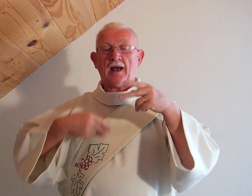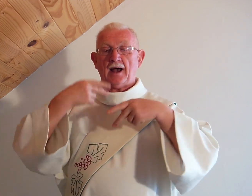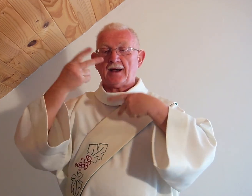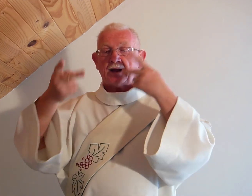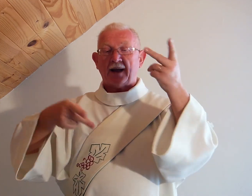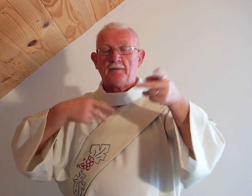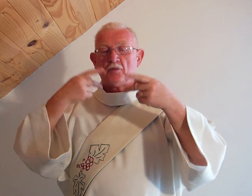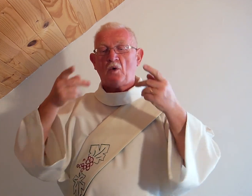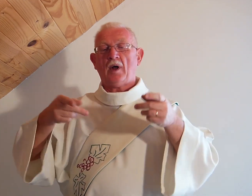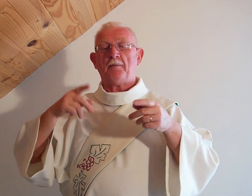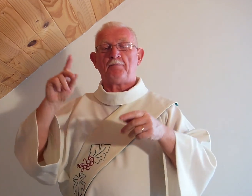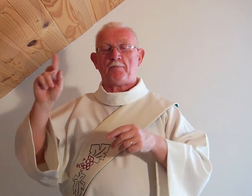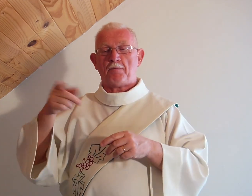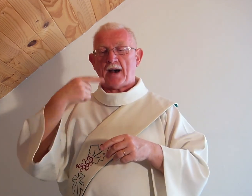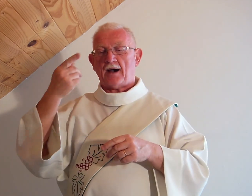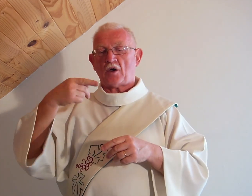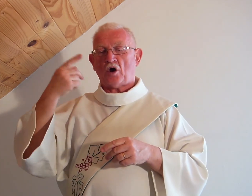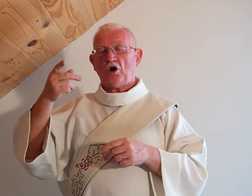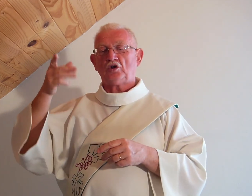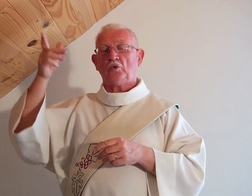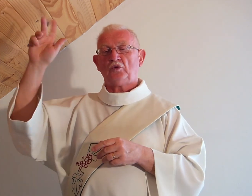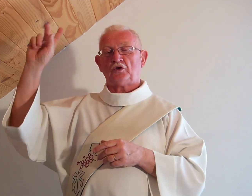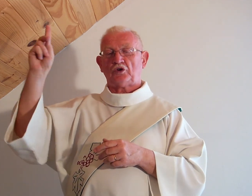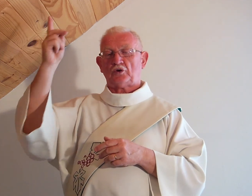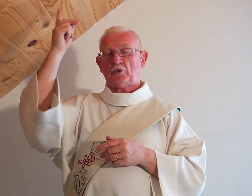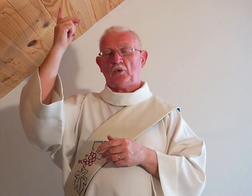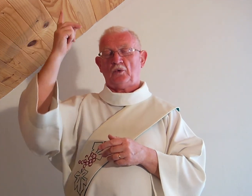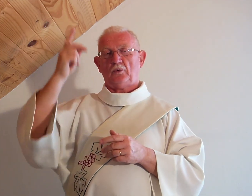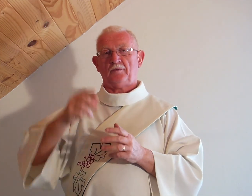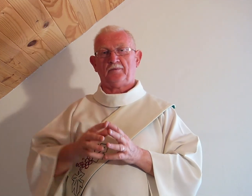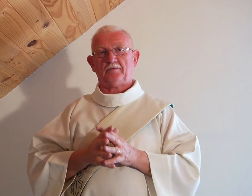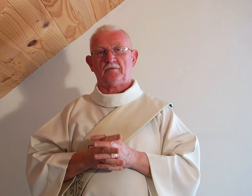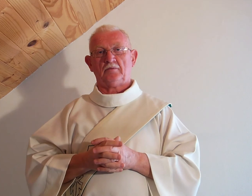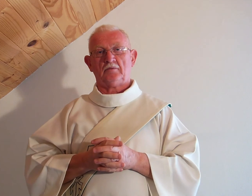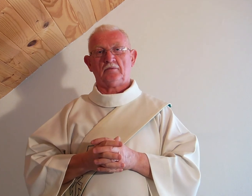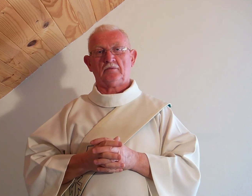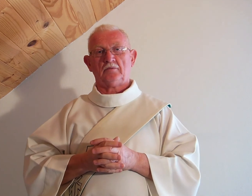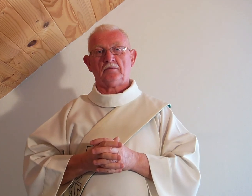Acclamons la Parole de Dieu.